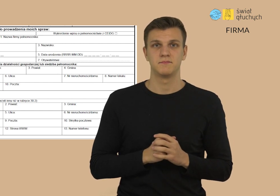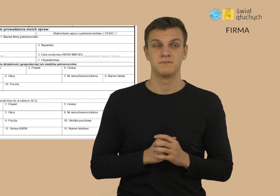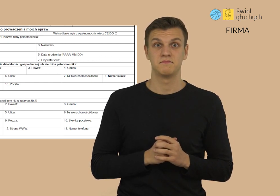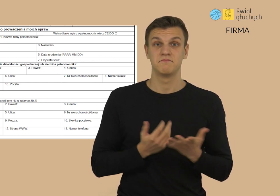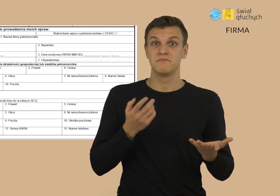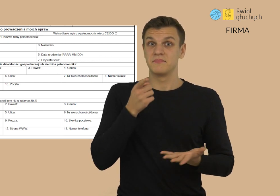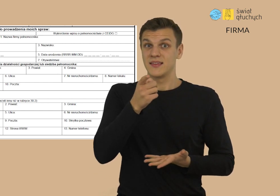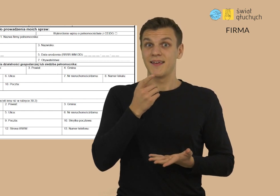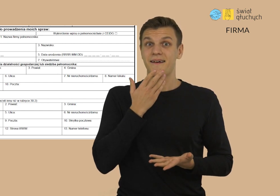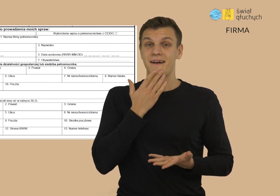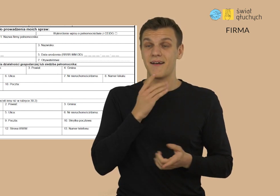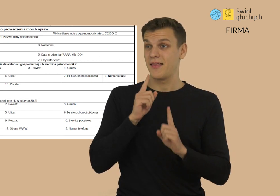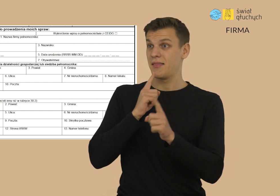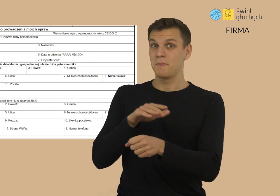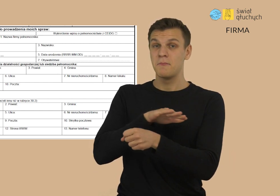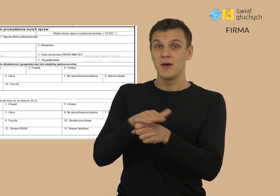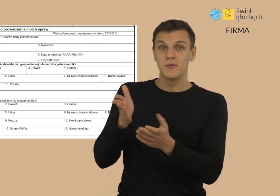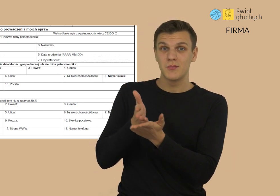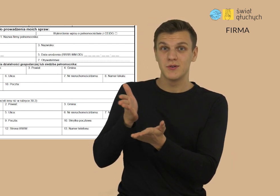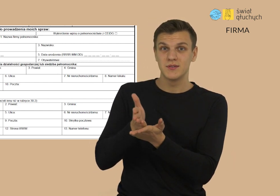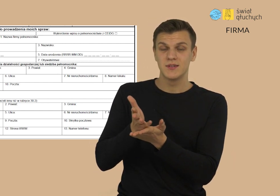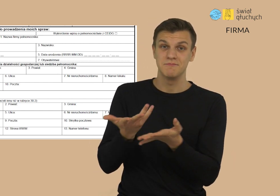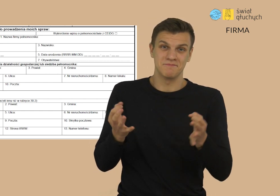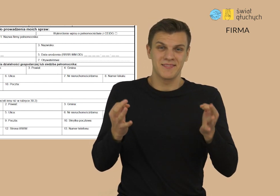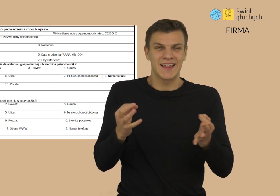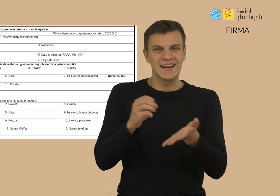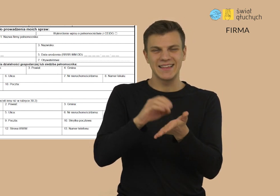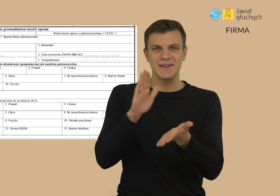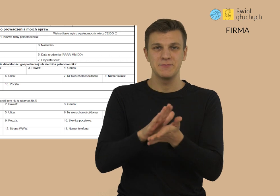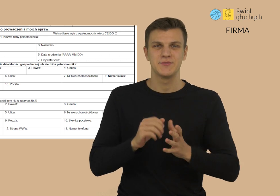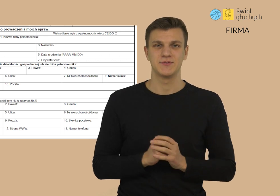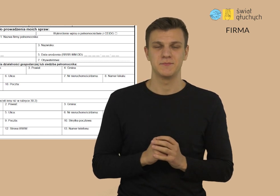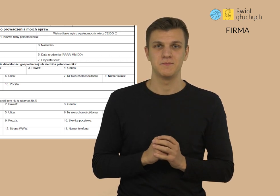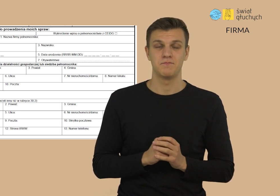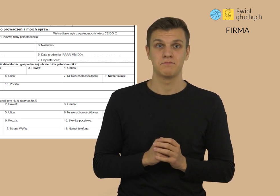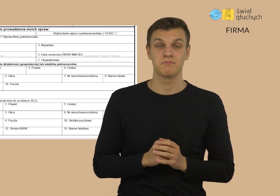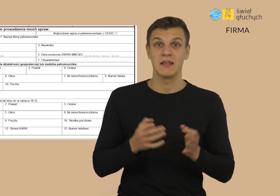Jeśli chcesz wyznaczyć pełnomocnika, to jest ten moment.